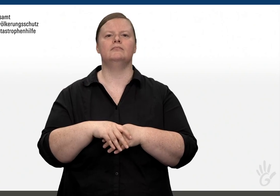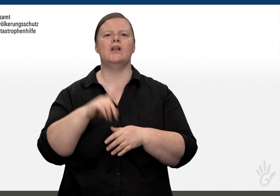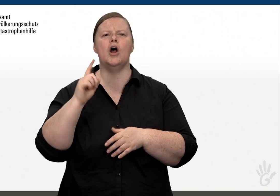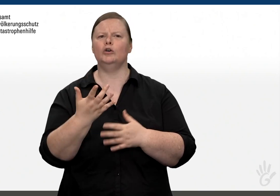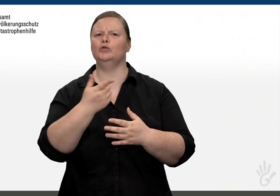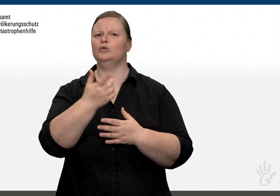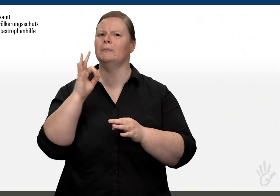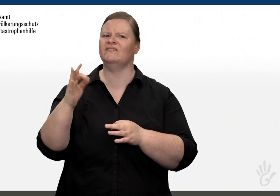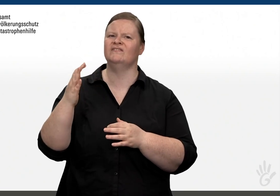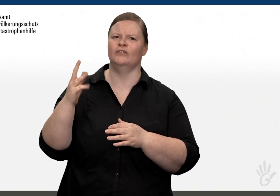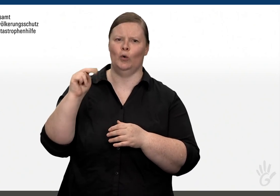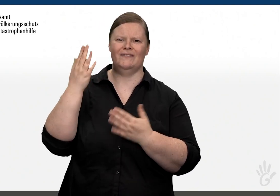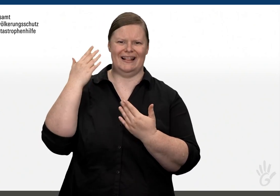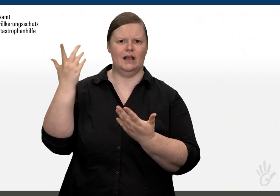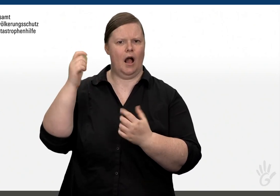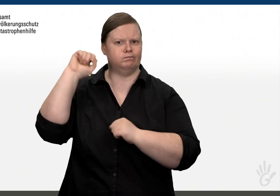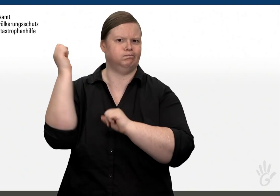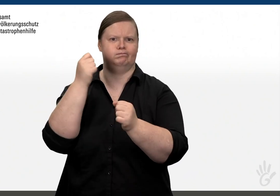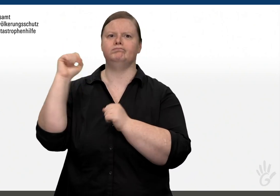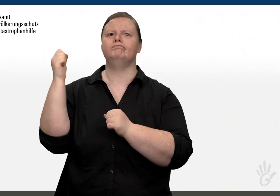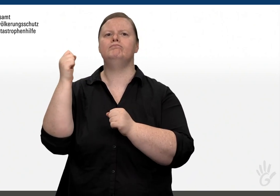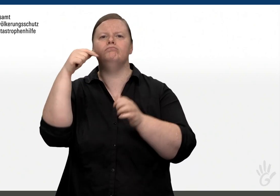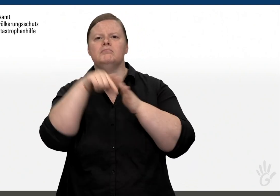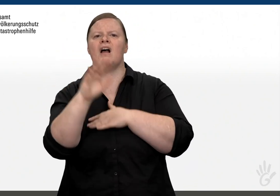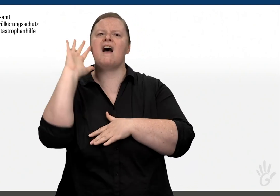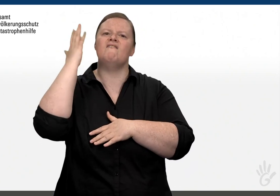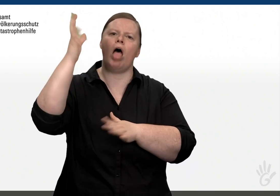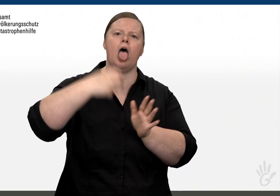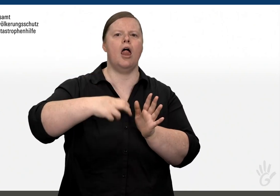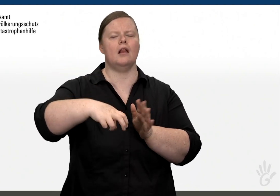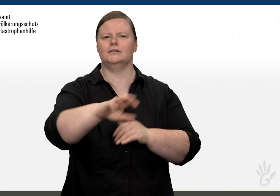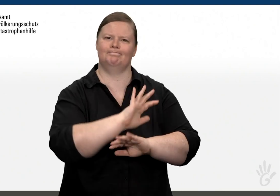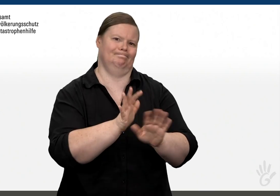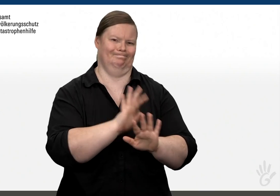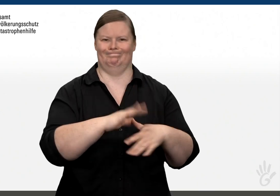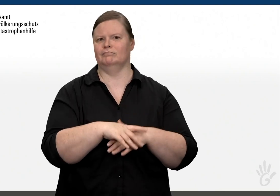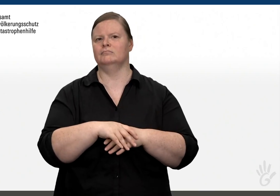Gehen Sie bei Unwetter also niemals in den Wald